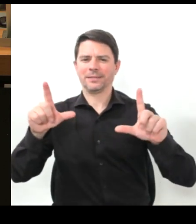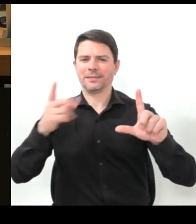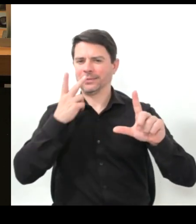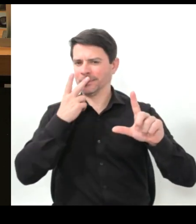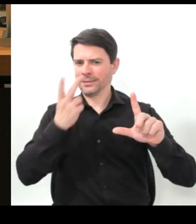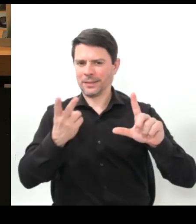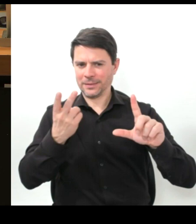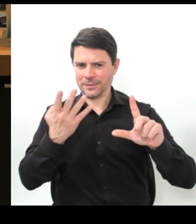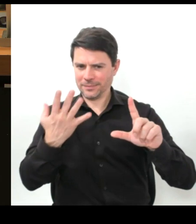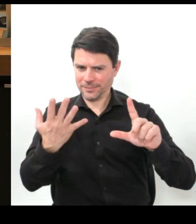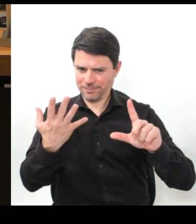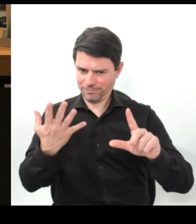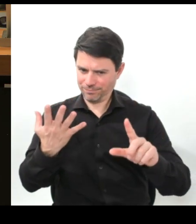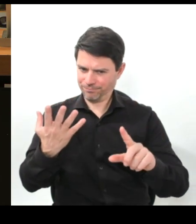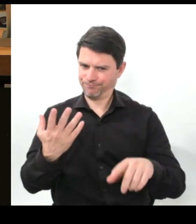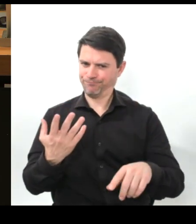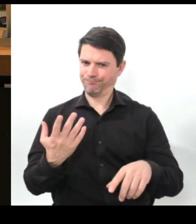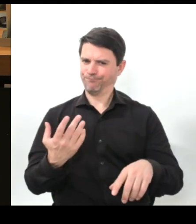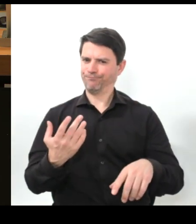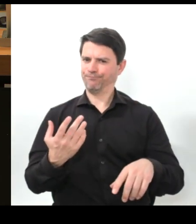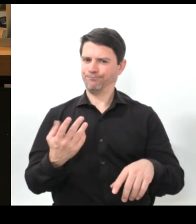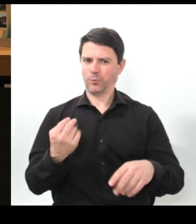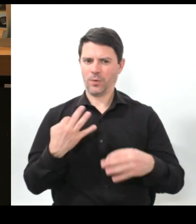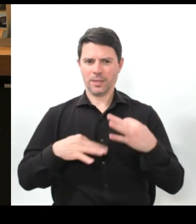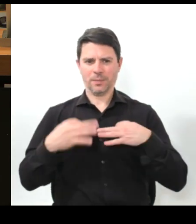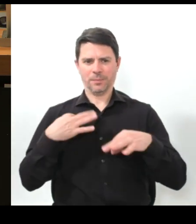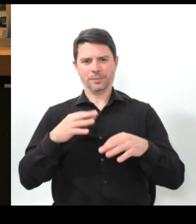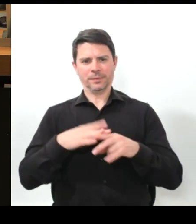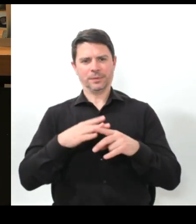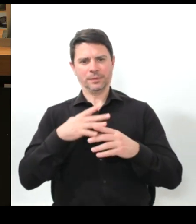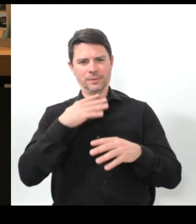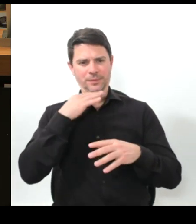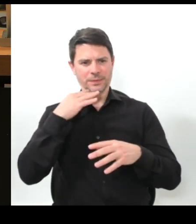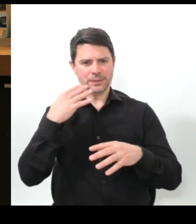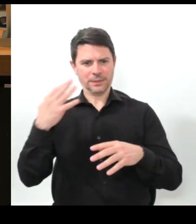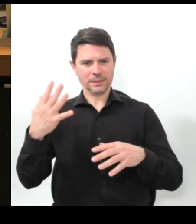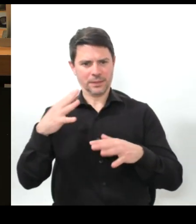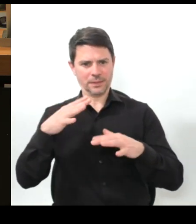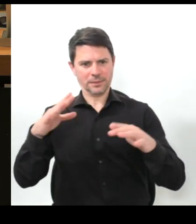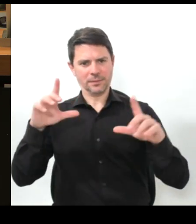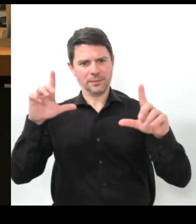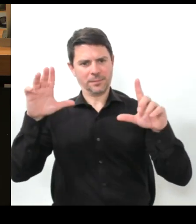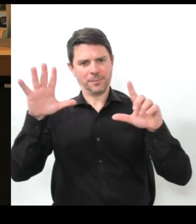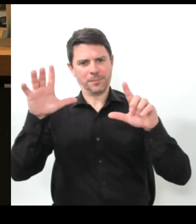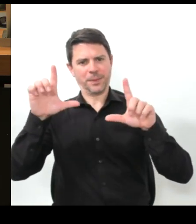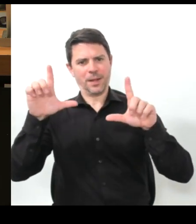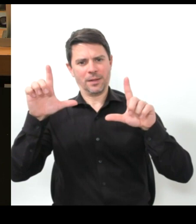Aber dass man es vorschreibt, wie Sie das wollen, das geht nicht. Vor allem nicht, wenn man den Denkmalschutz der Solar